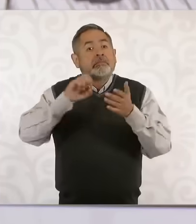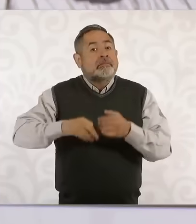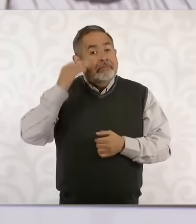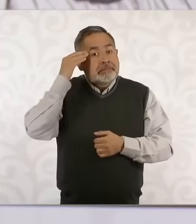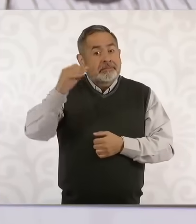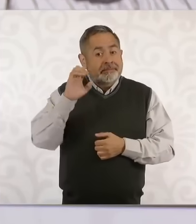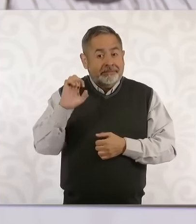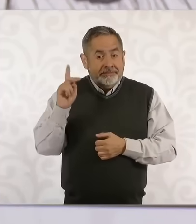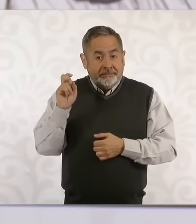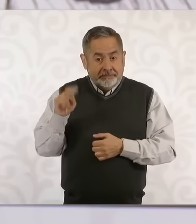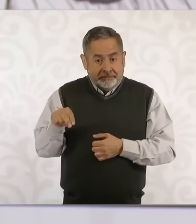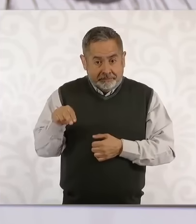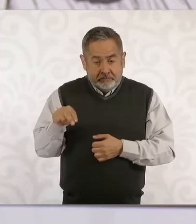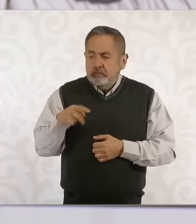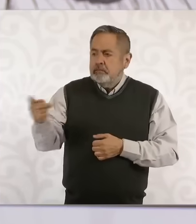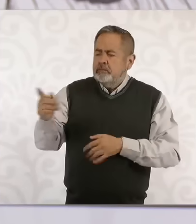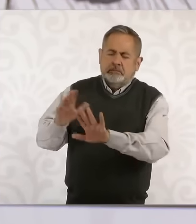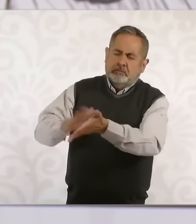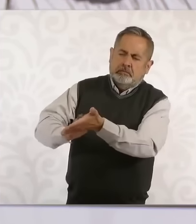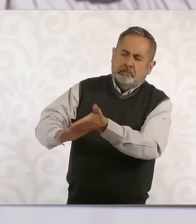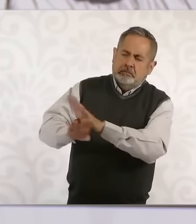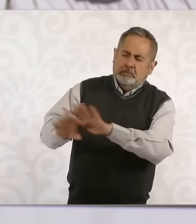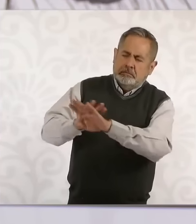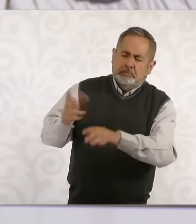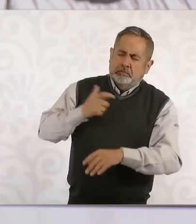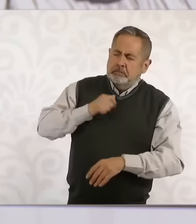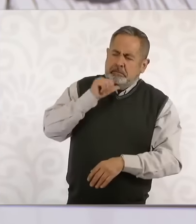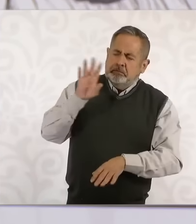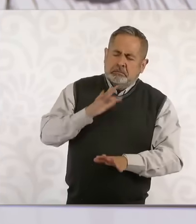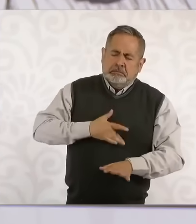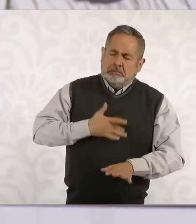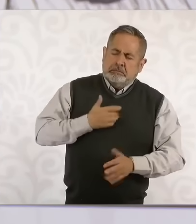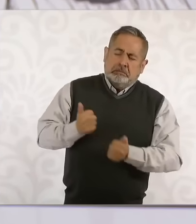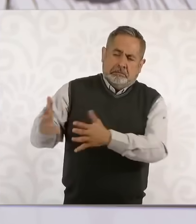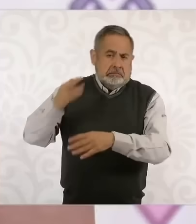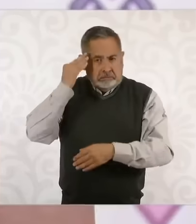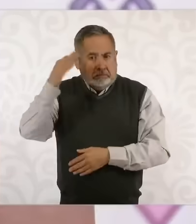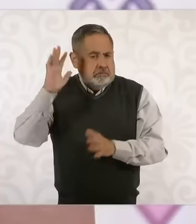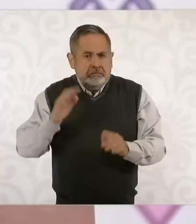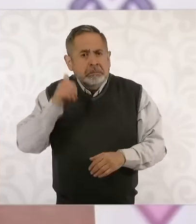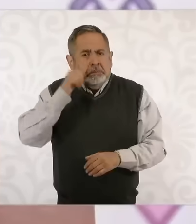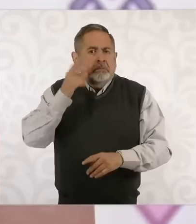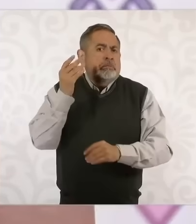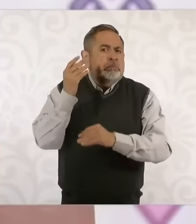una deuda que se tenía con Cuba. Entonces, es un envío histórico que se ha dado a la isla